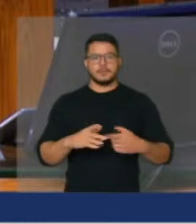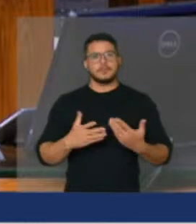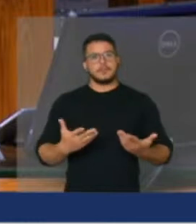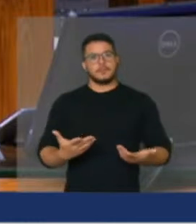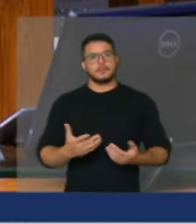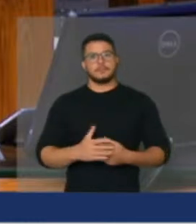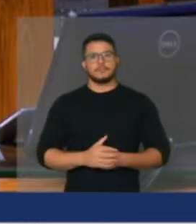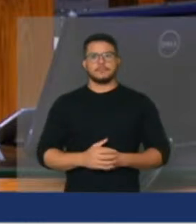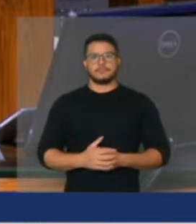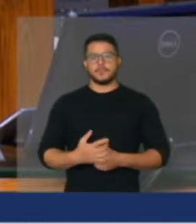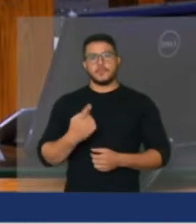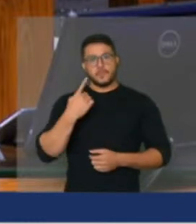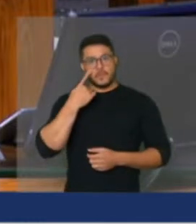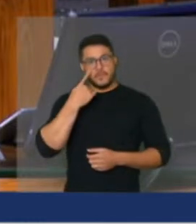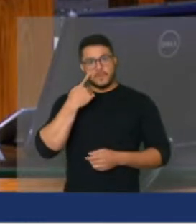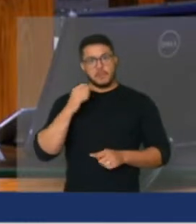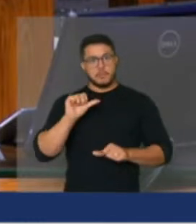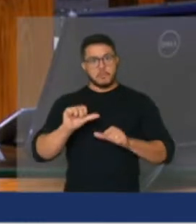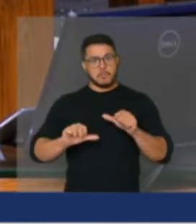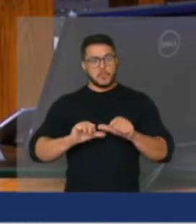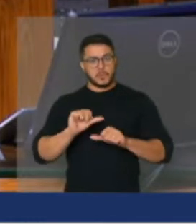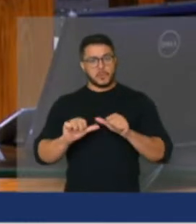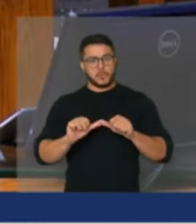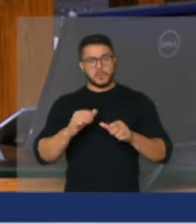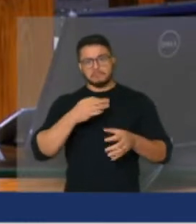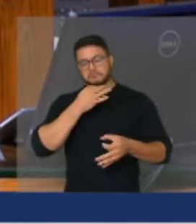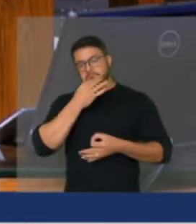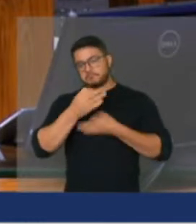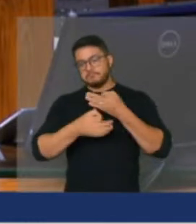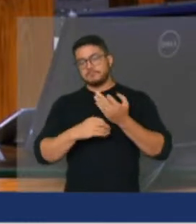VAI SER BEM COMPLICADO... PORQUE... A GENTE TEM AÍ UM